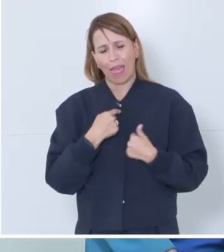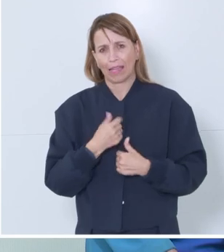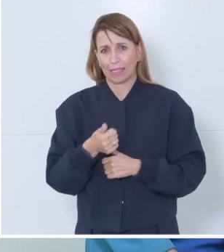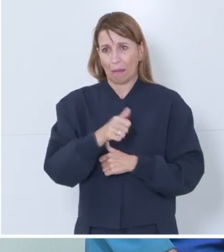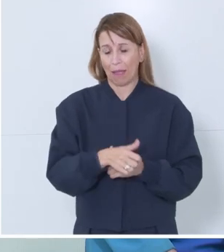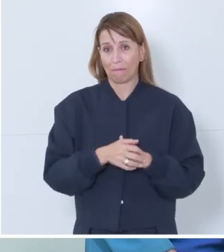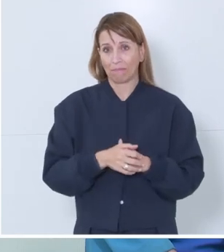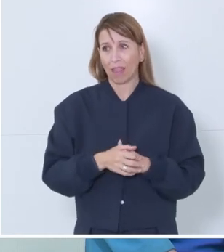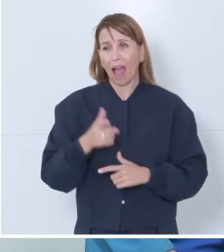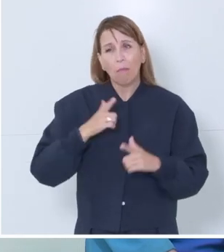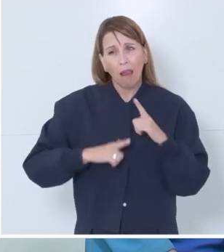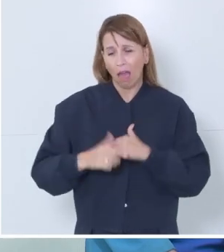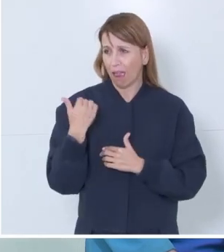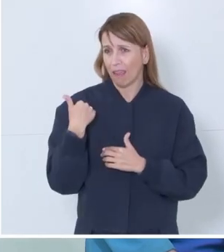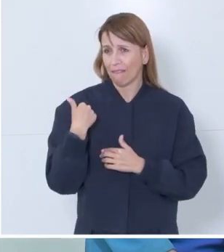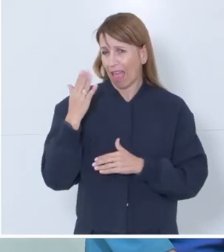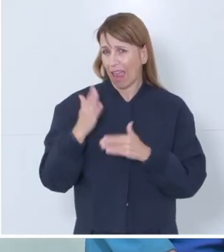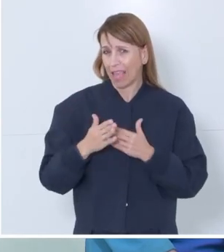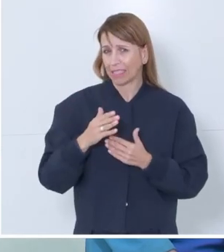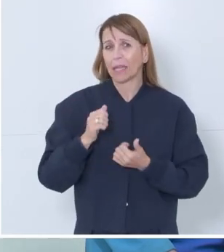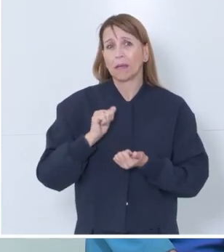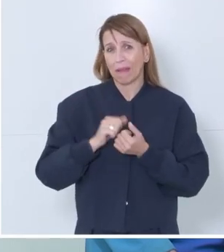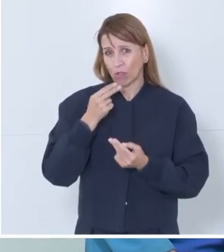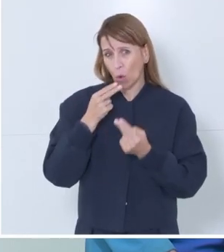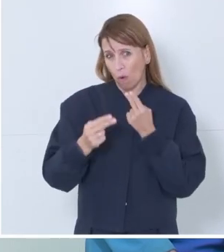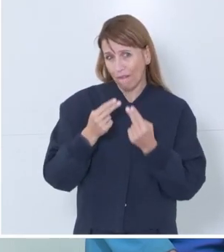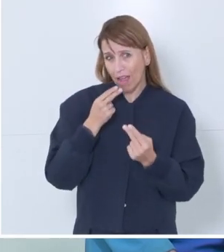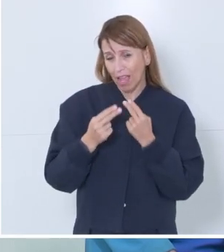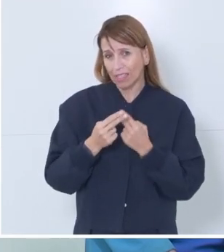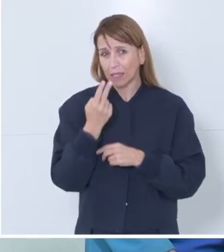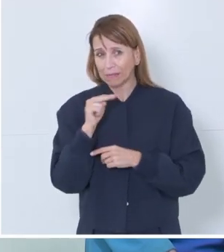der letzten Pressekonferenz insofern etwas getan, dass man dieses Herzblut auch gesehen hat bei der